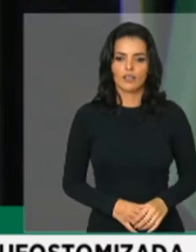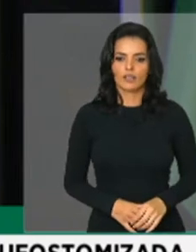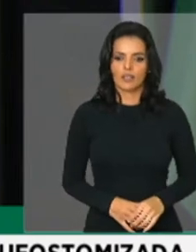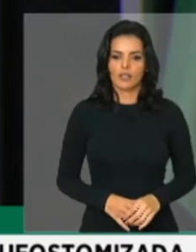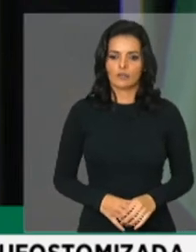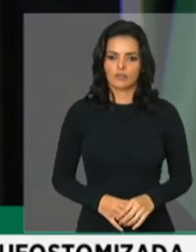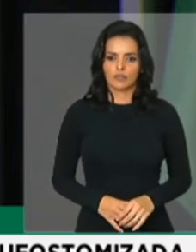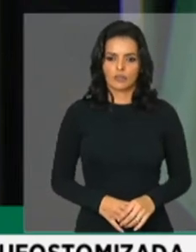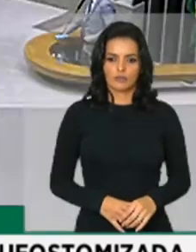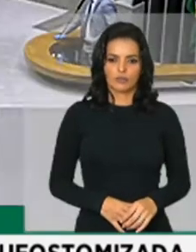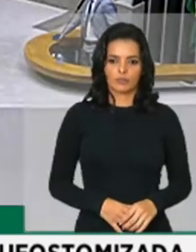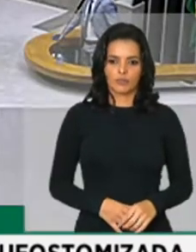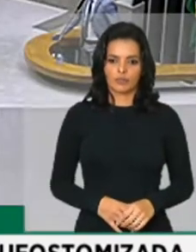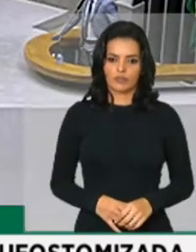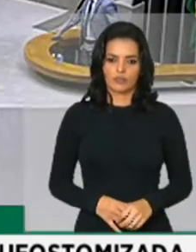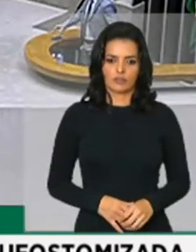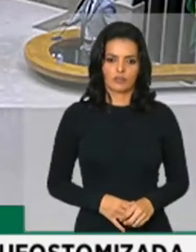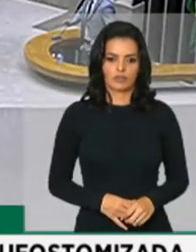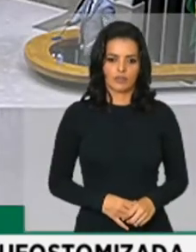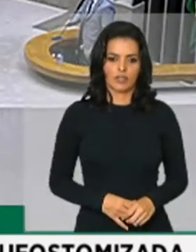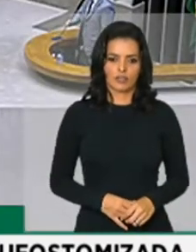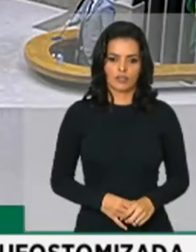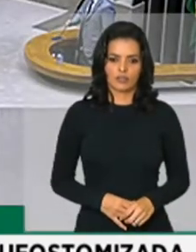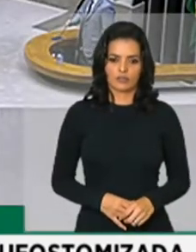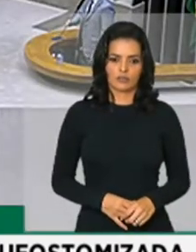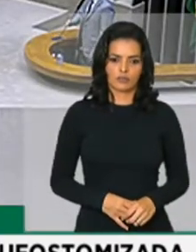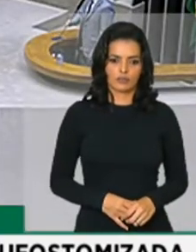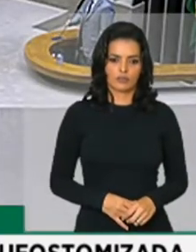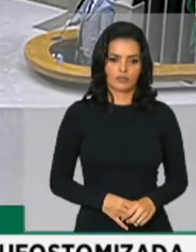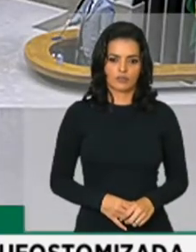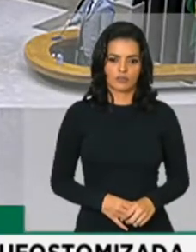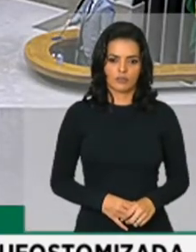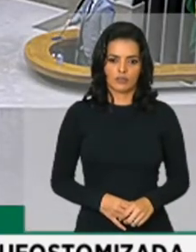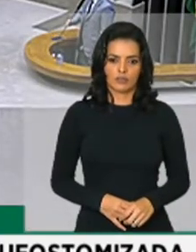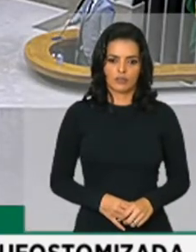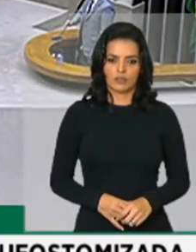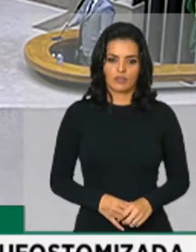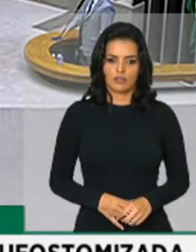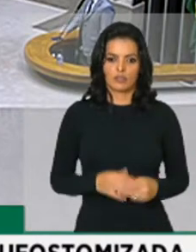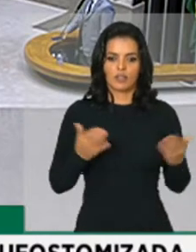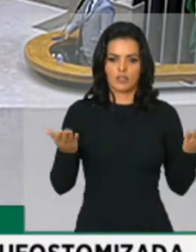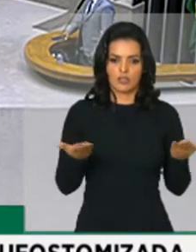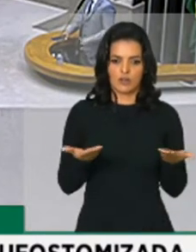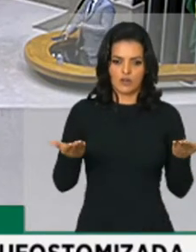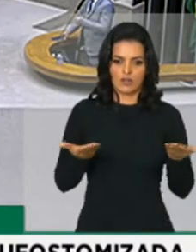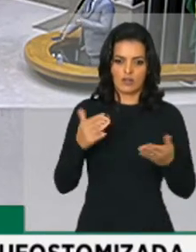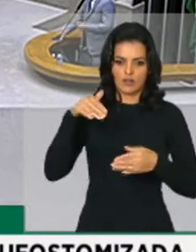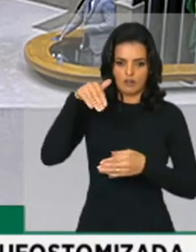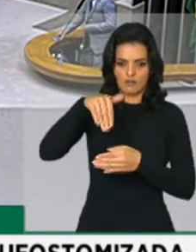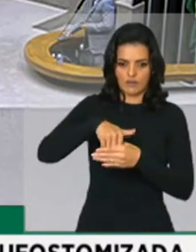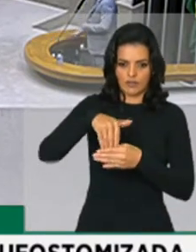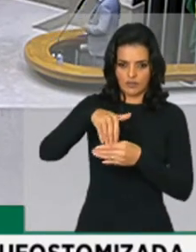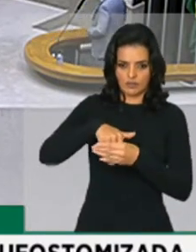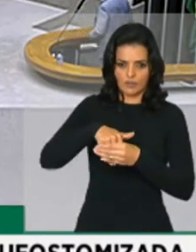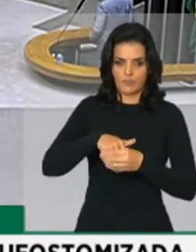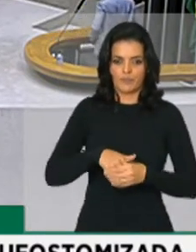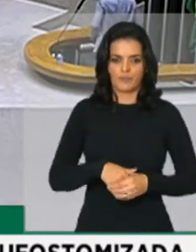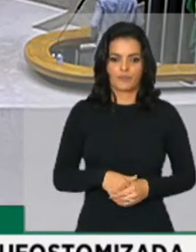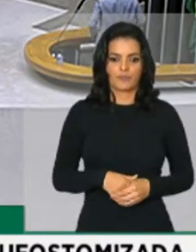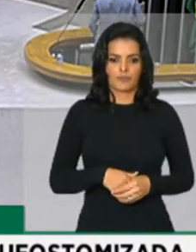°. 5411419. TODOS A FAVOR? PODEMOS COLOCAR SIM PRA TODO MUNDO? [DEP. ERIKA KOKAY]: APENAS PARA ORIENTAR, PRESIDENTE. -- [PRESIDENTE]: POIS